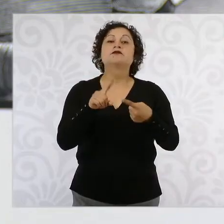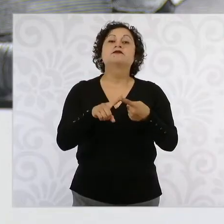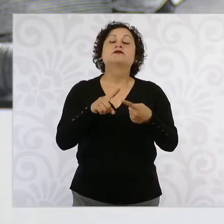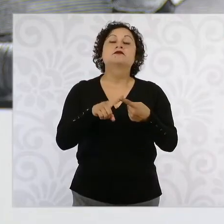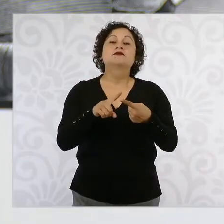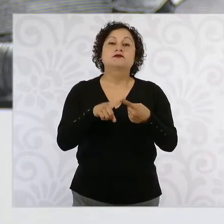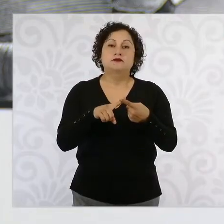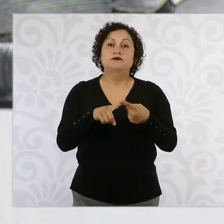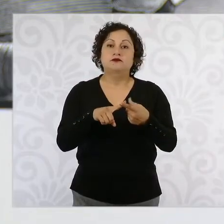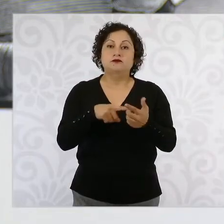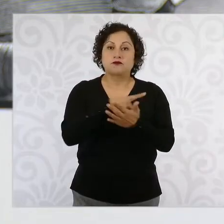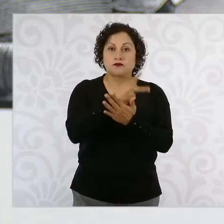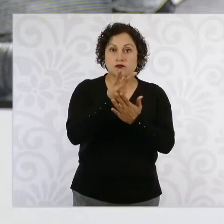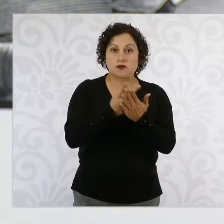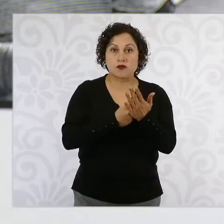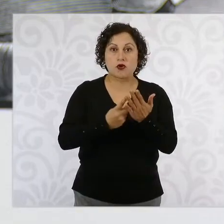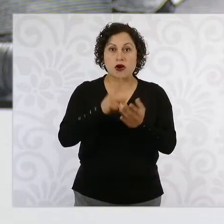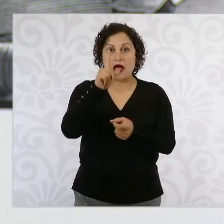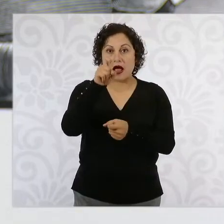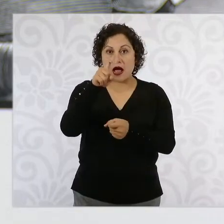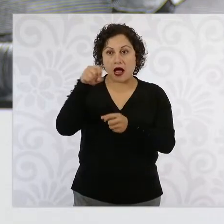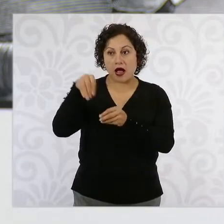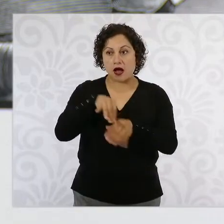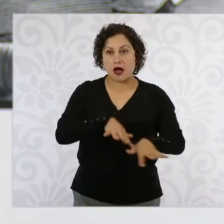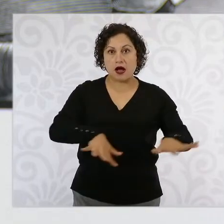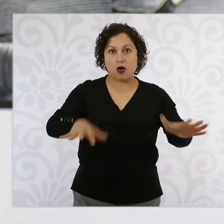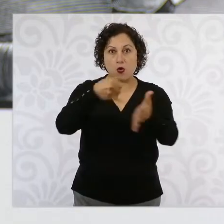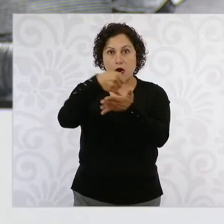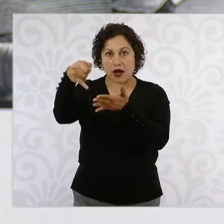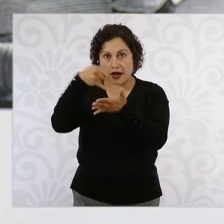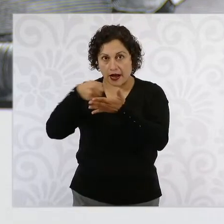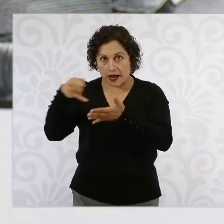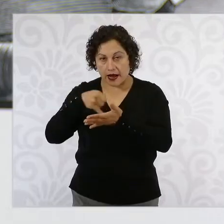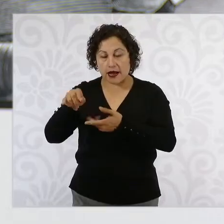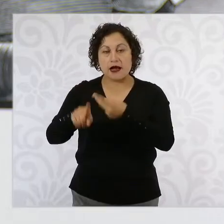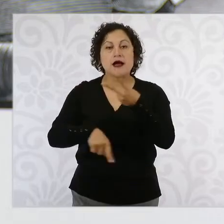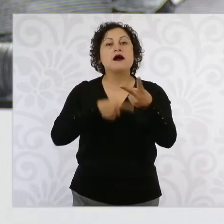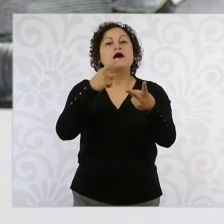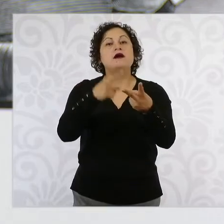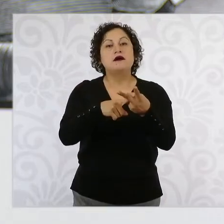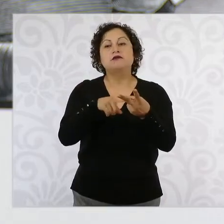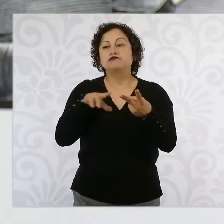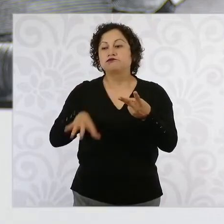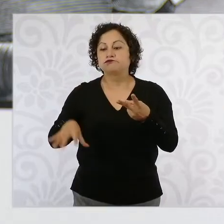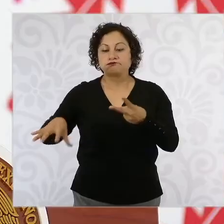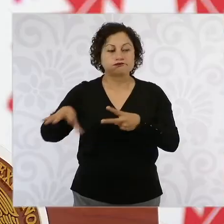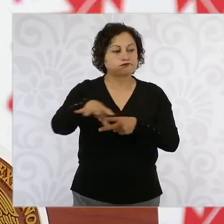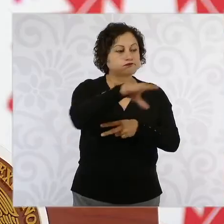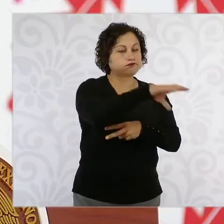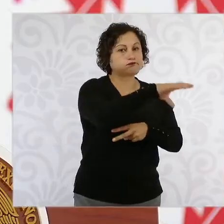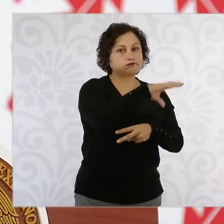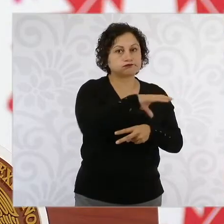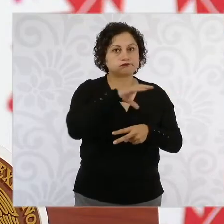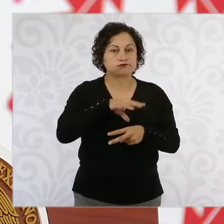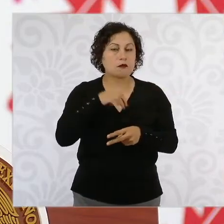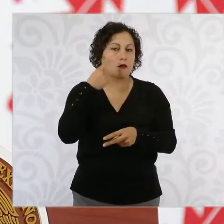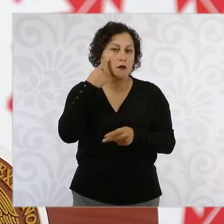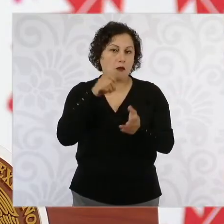distritos de riego los programas estratégicos en algunas regiones entre ellas la zona metropolitana